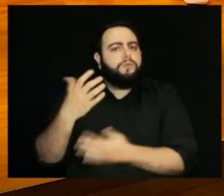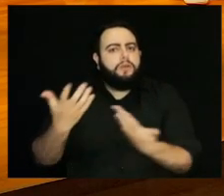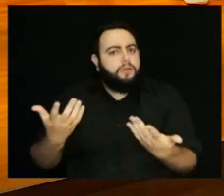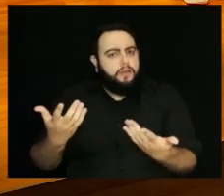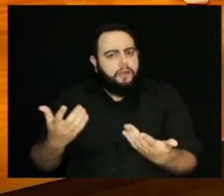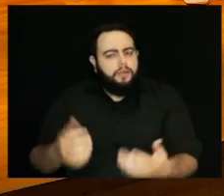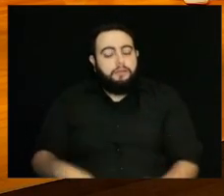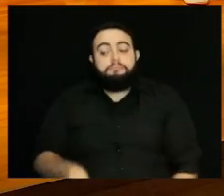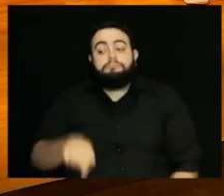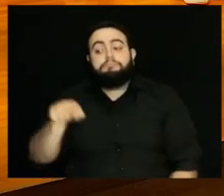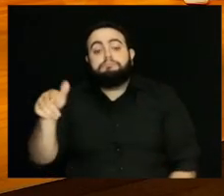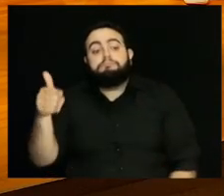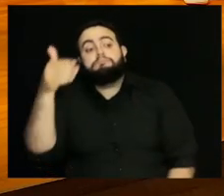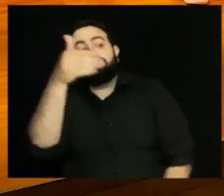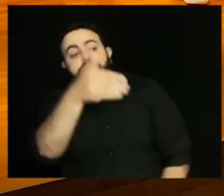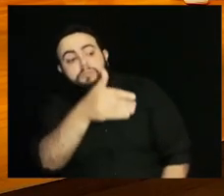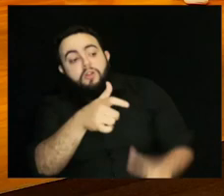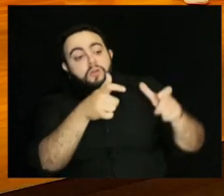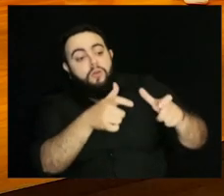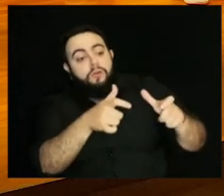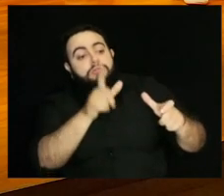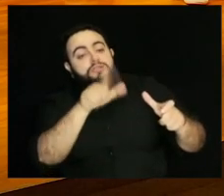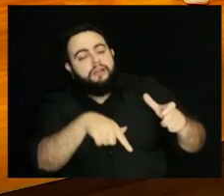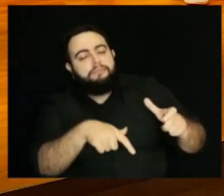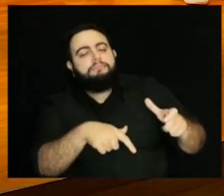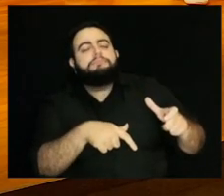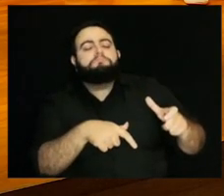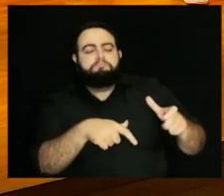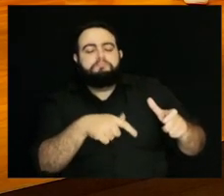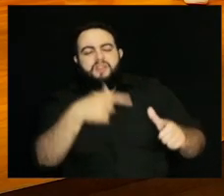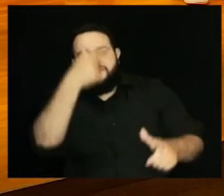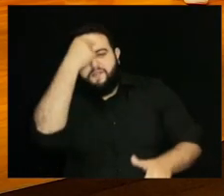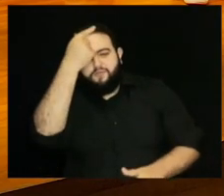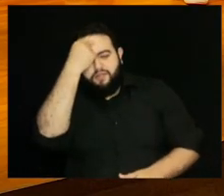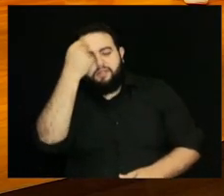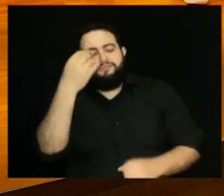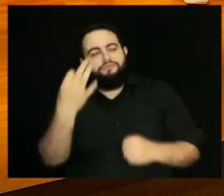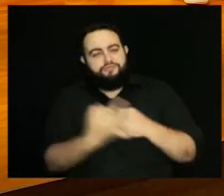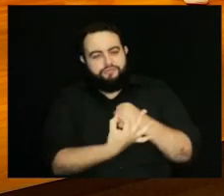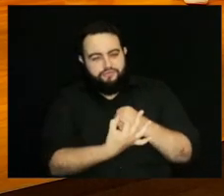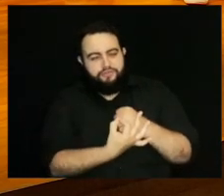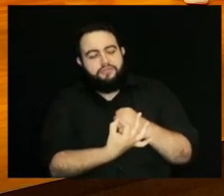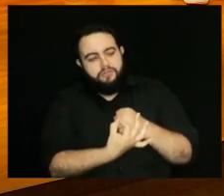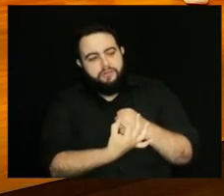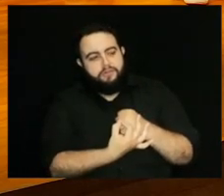aonde? Vai no Bedel da faculdade de direito, que era o sujeito que era meu auxiliar de disciplina e que